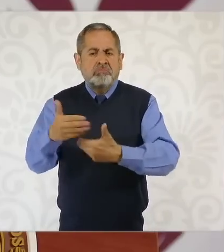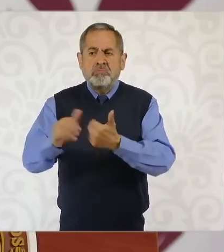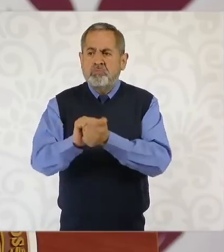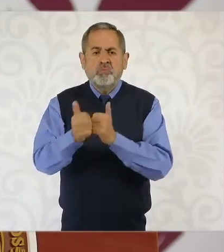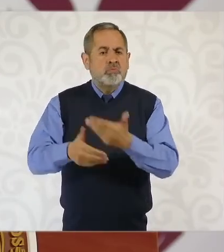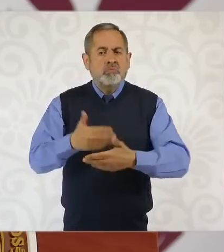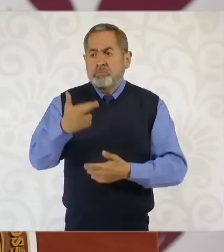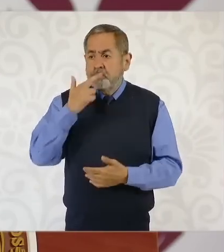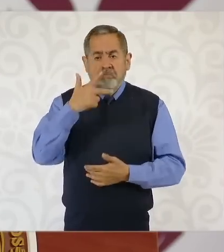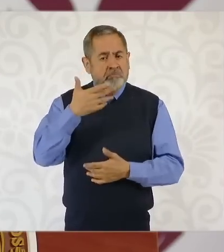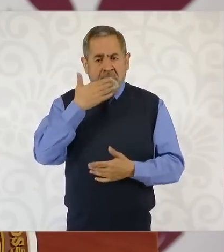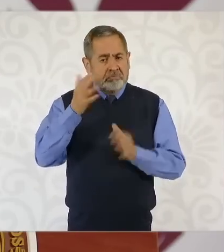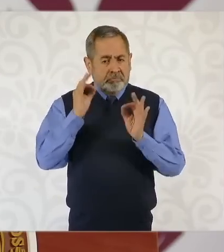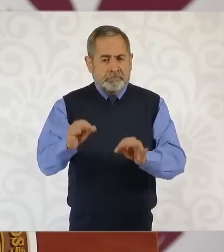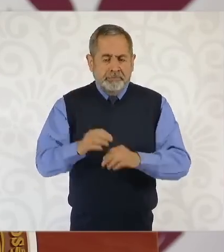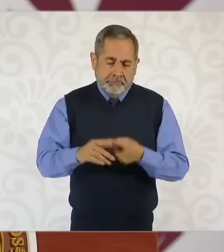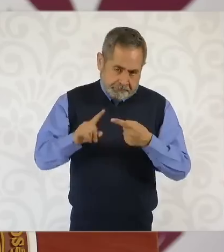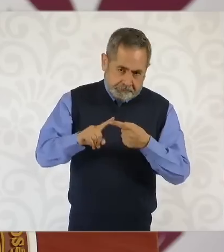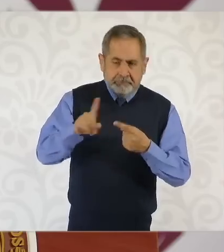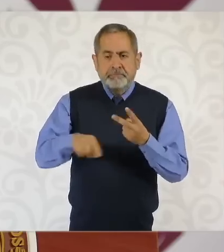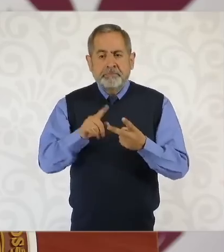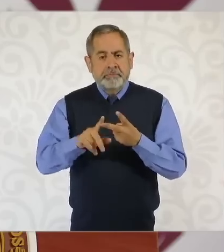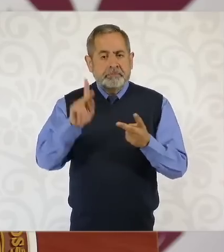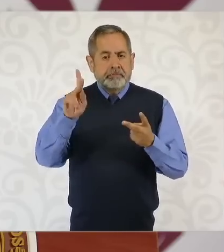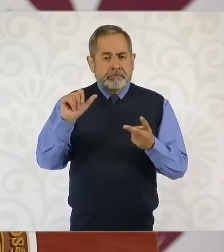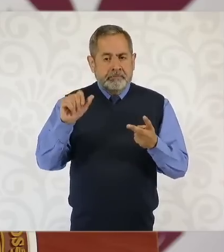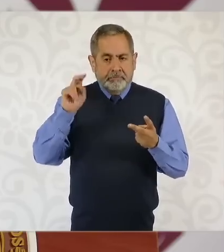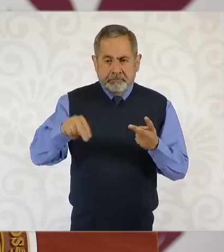y el plan México que mucho está sustentado en nuestro mercado